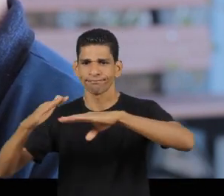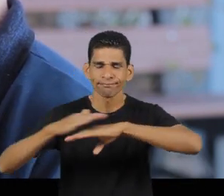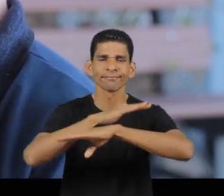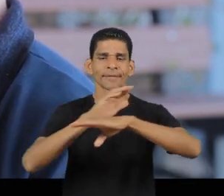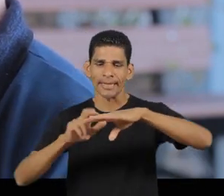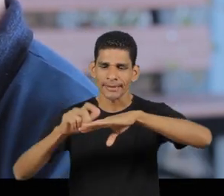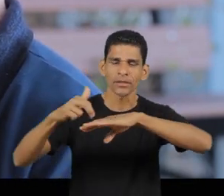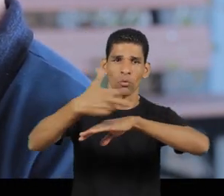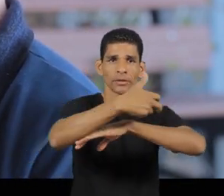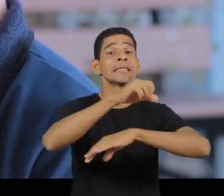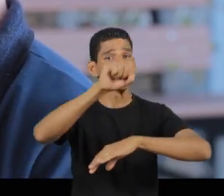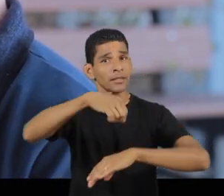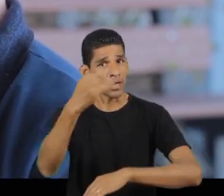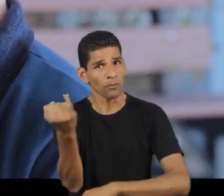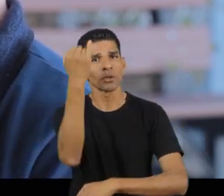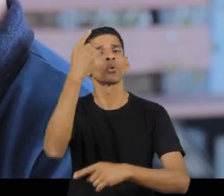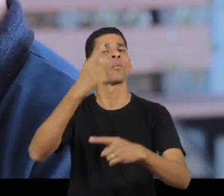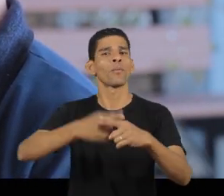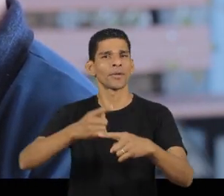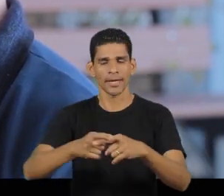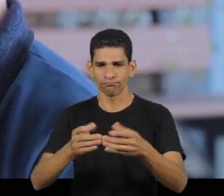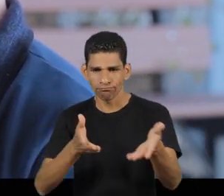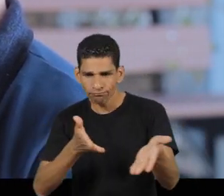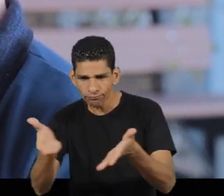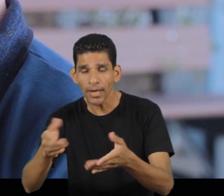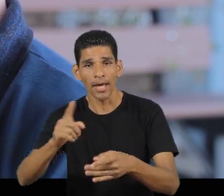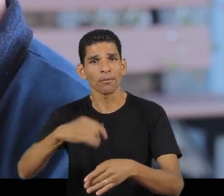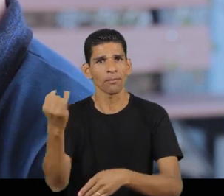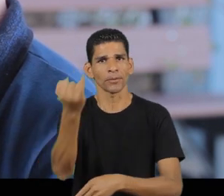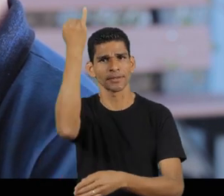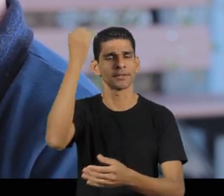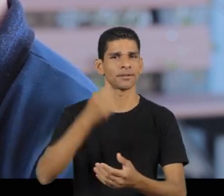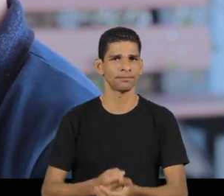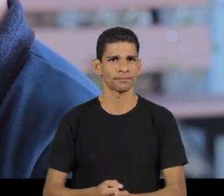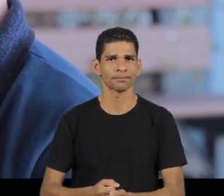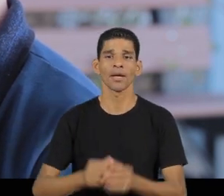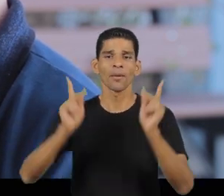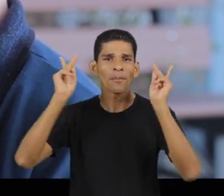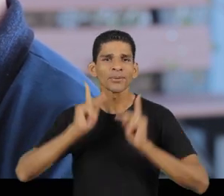fato uma das acessibilidades mais importantes para que nós consigamos ir e